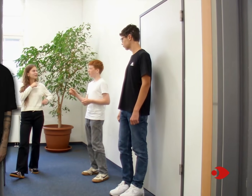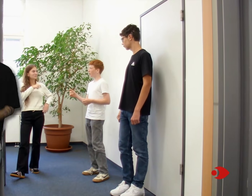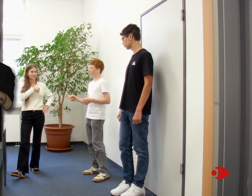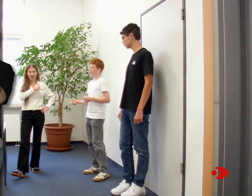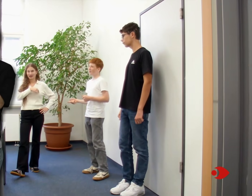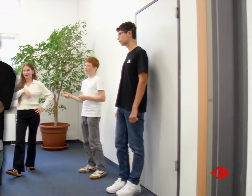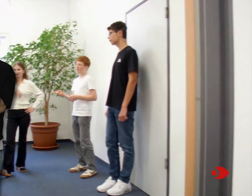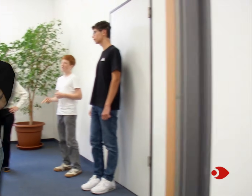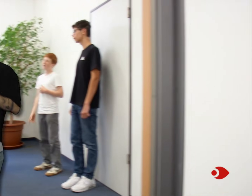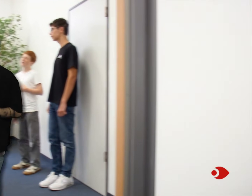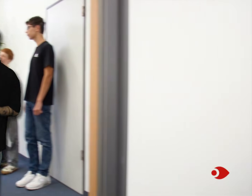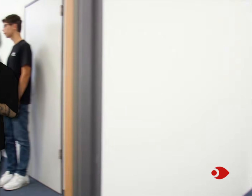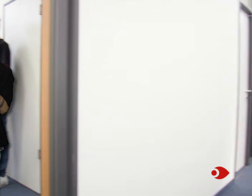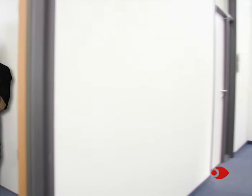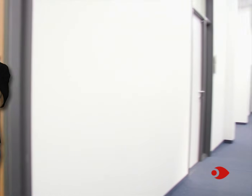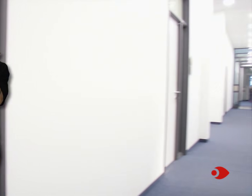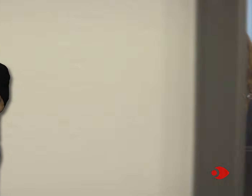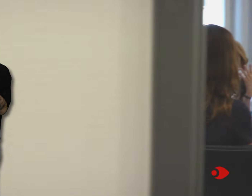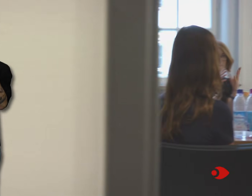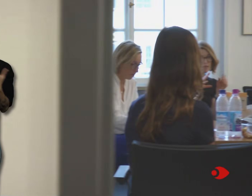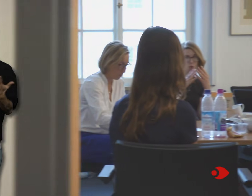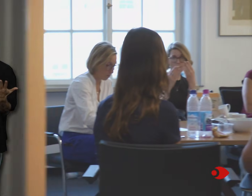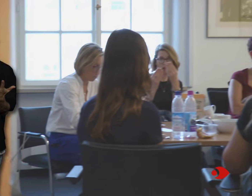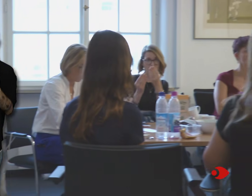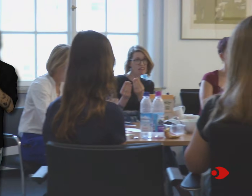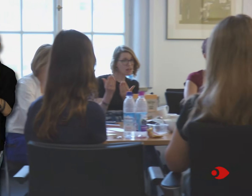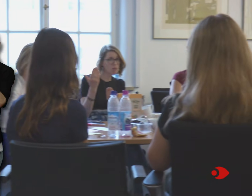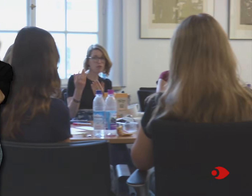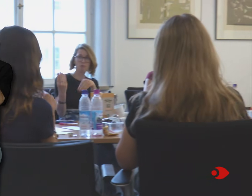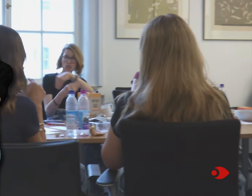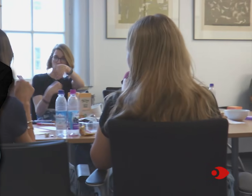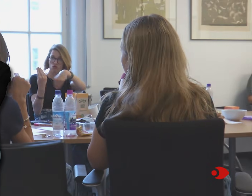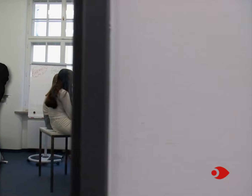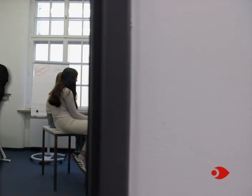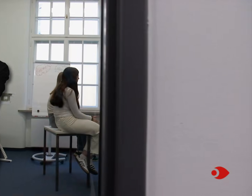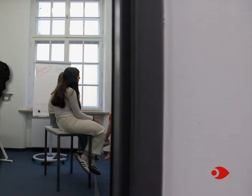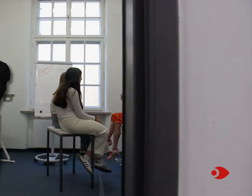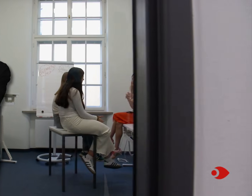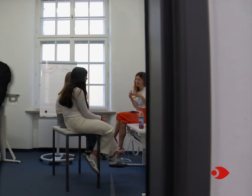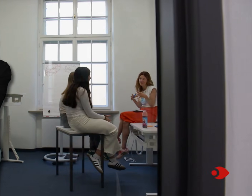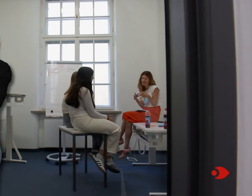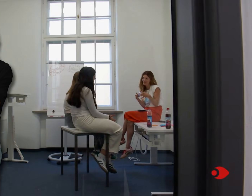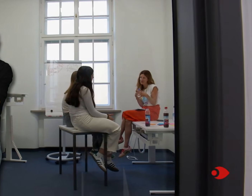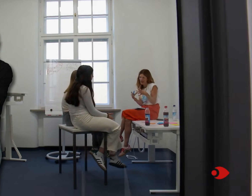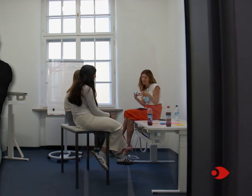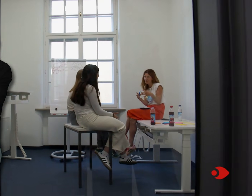Die allererste Frage lautet: Über was will ich eine Geschichte erzählen? Und: Was ist überhaupt eine spannende Fragestellung?